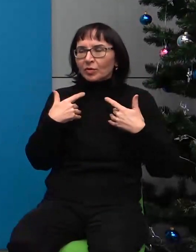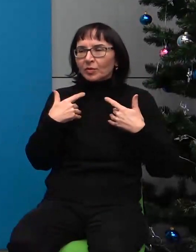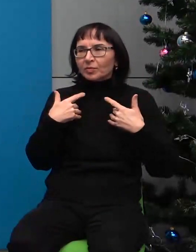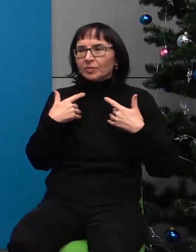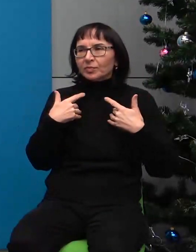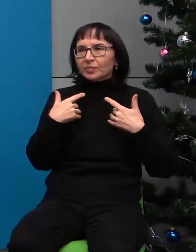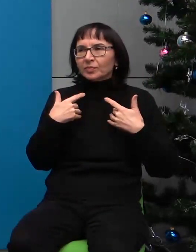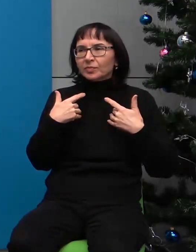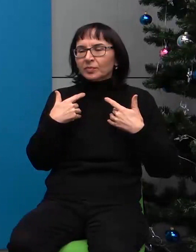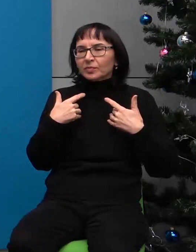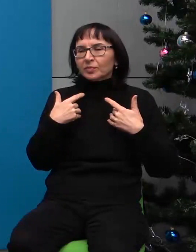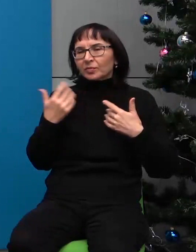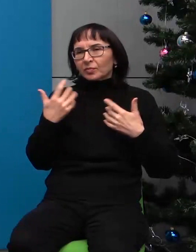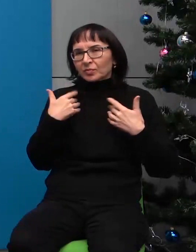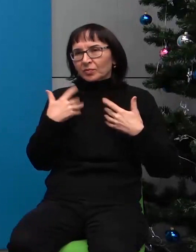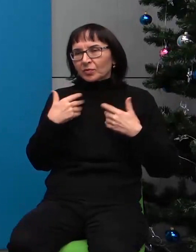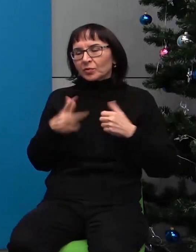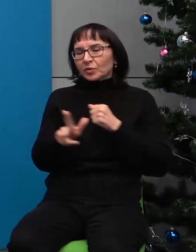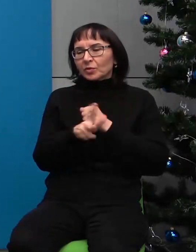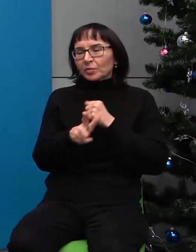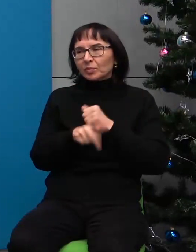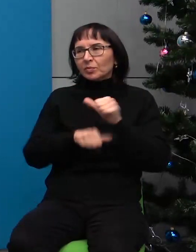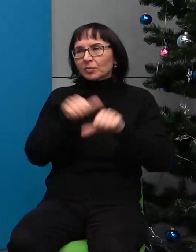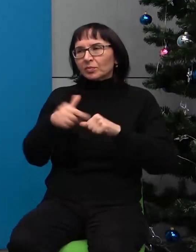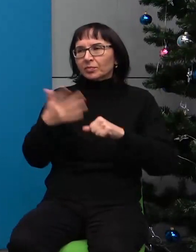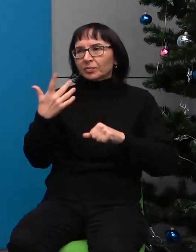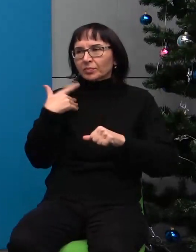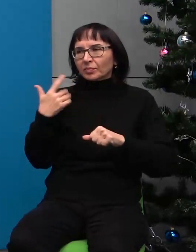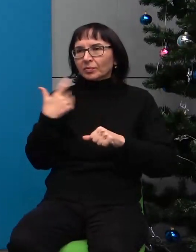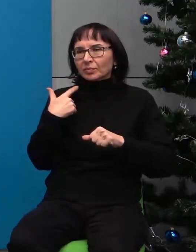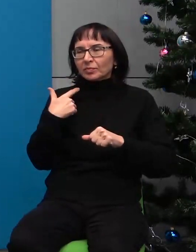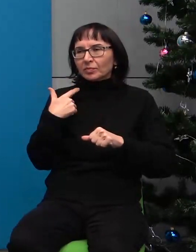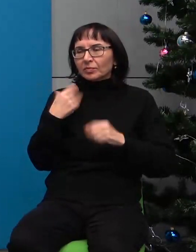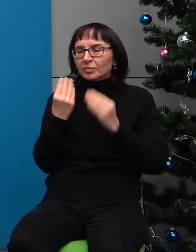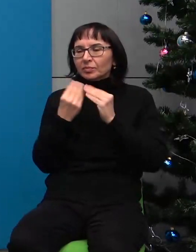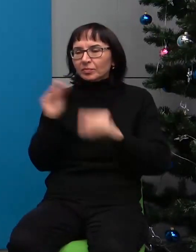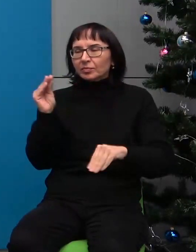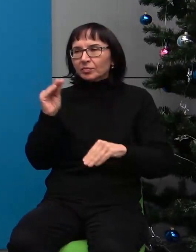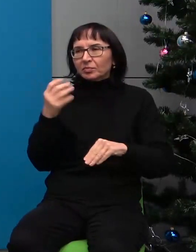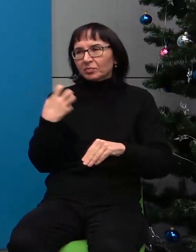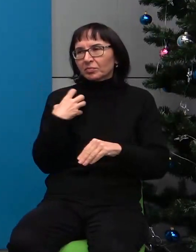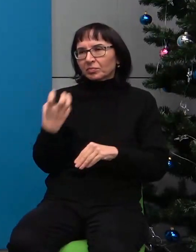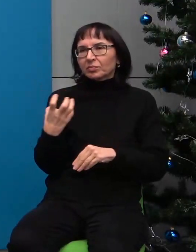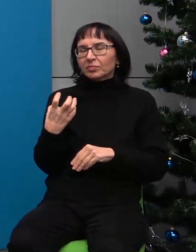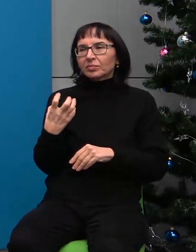Facet przeżył 80 lat. Trzeba większość w dostatku.